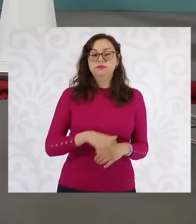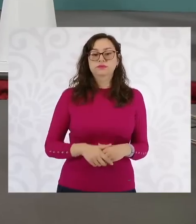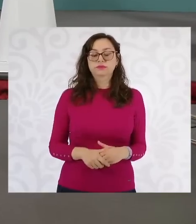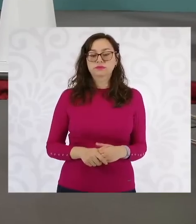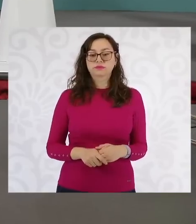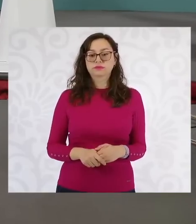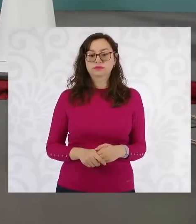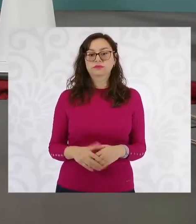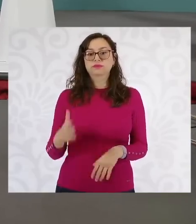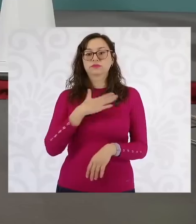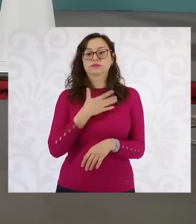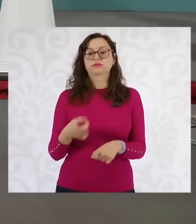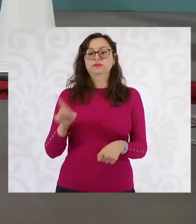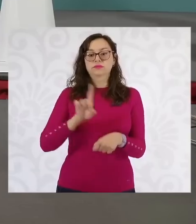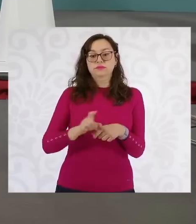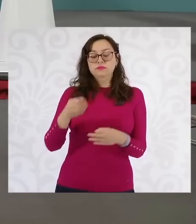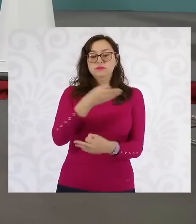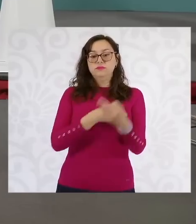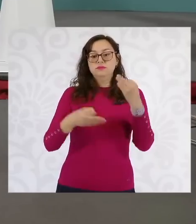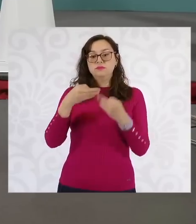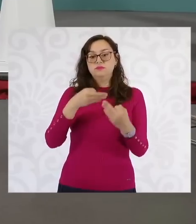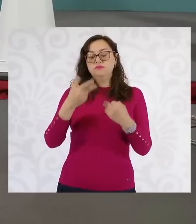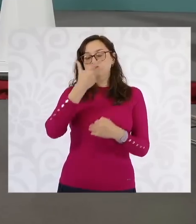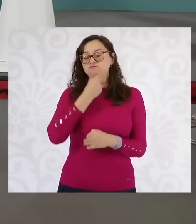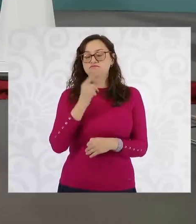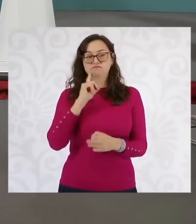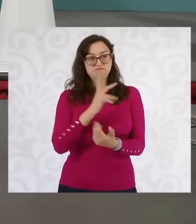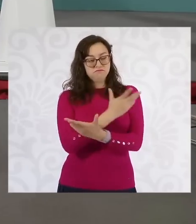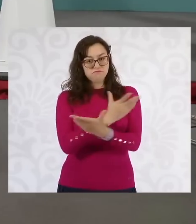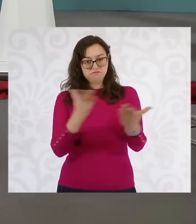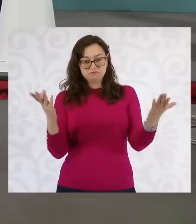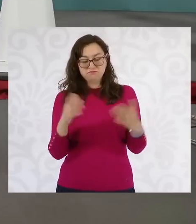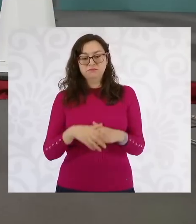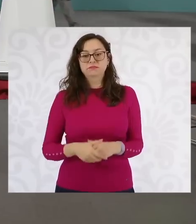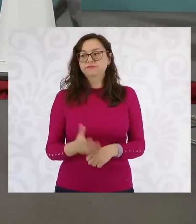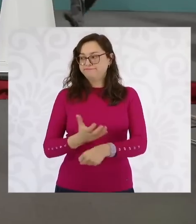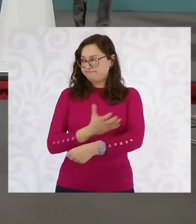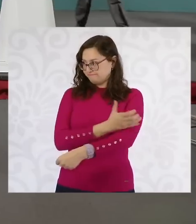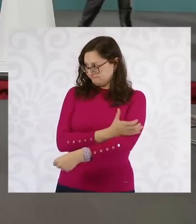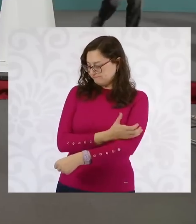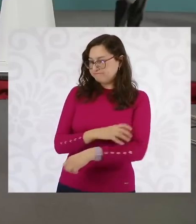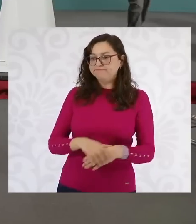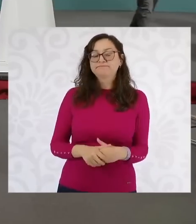Buenos días a todas y a todos compañeros funcionarios de la parte que nos toca la Comisión